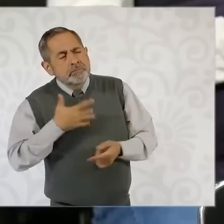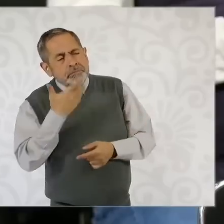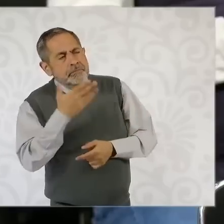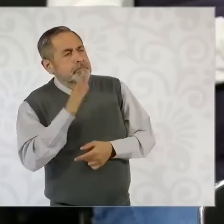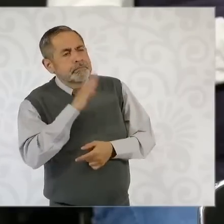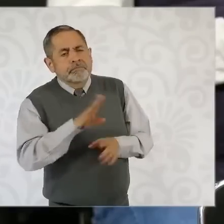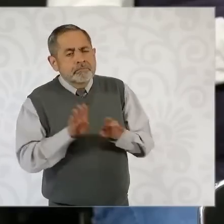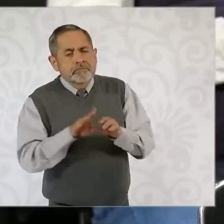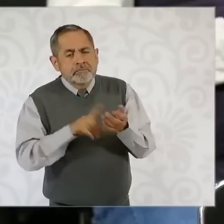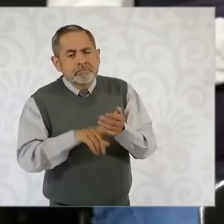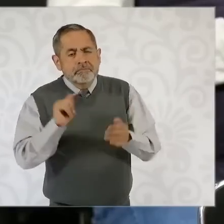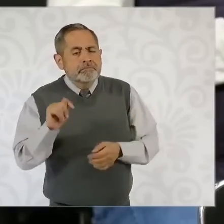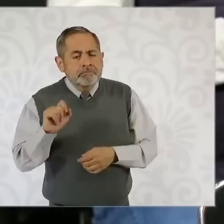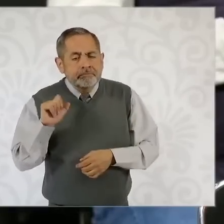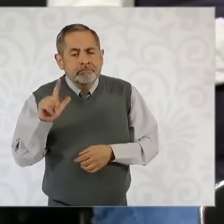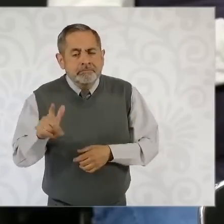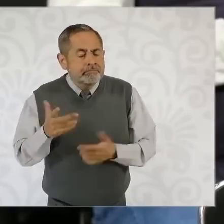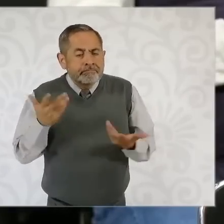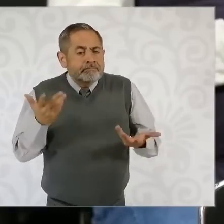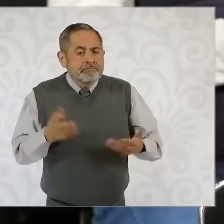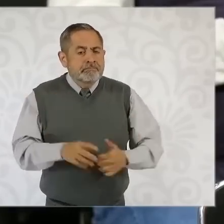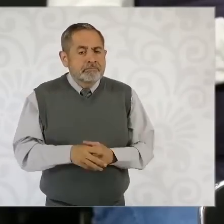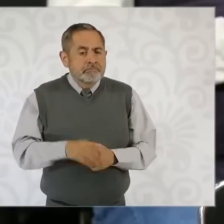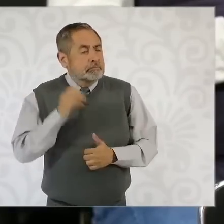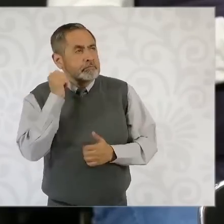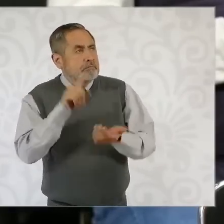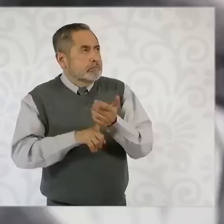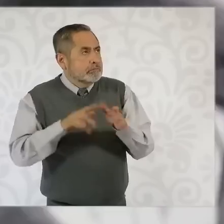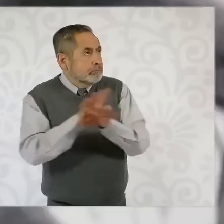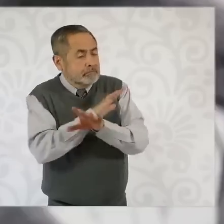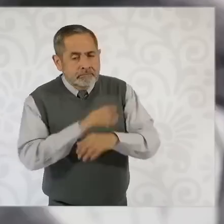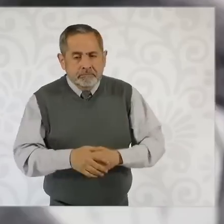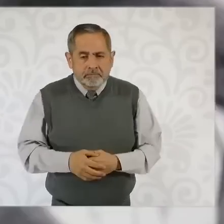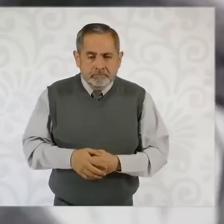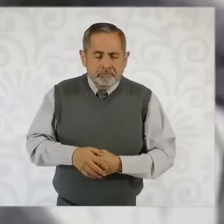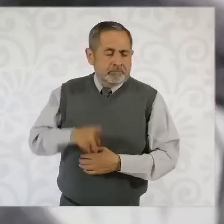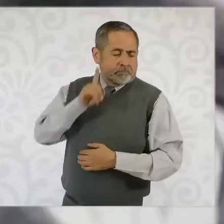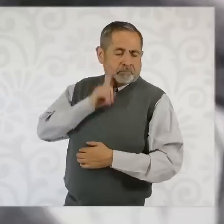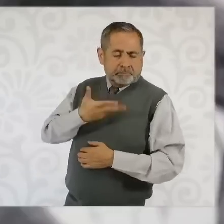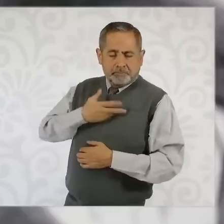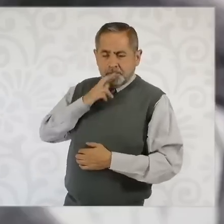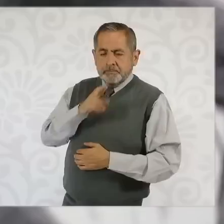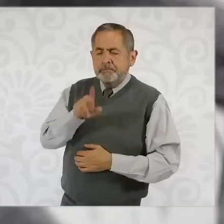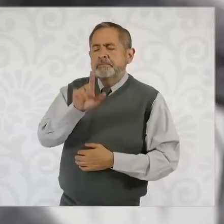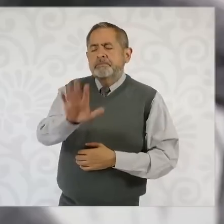está tomando el país eh tendría algún calificativ vamos a esperar esta no estamos trabajando como